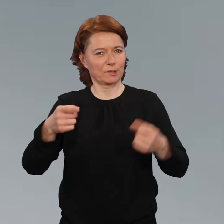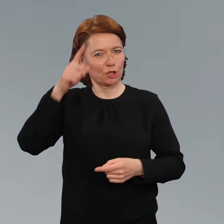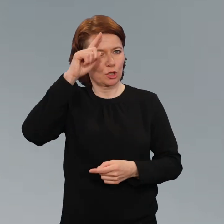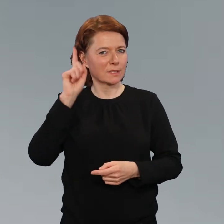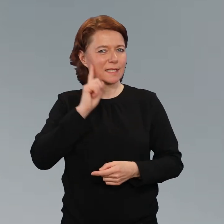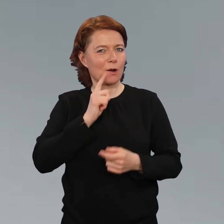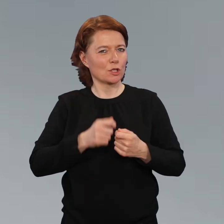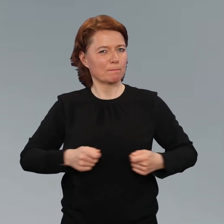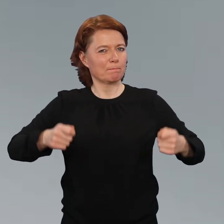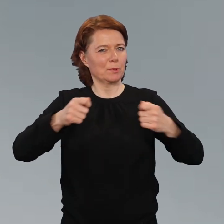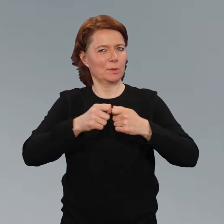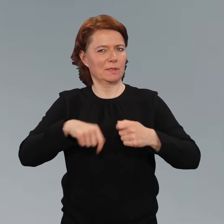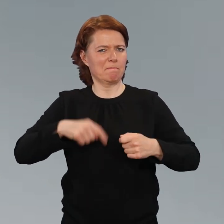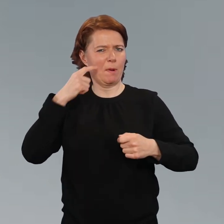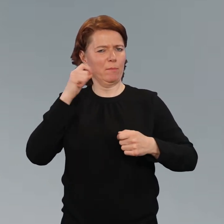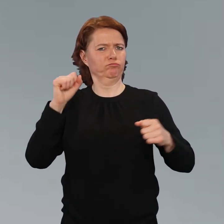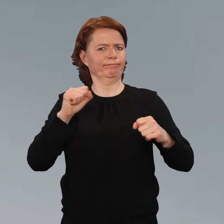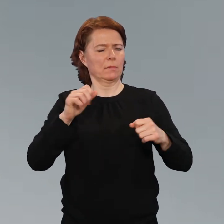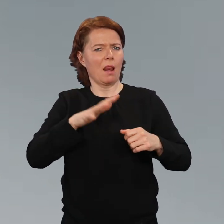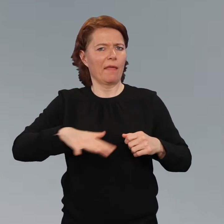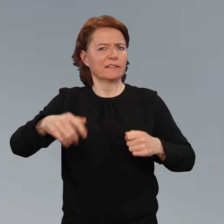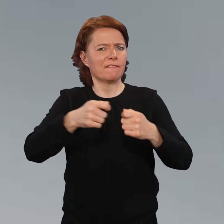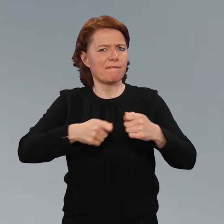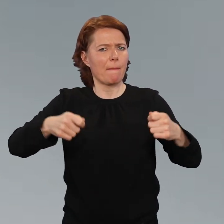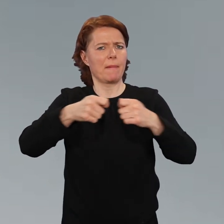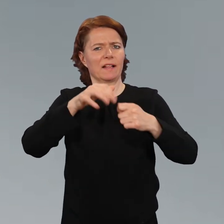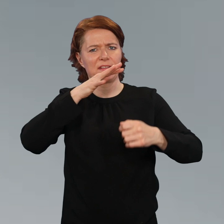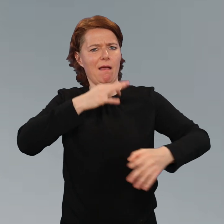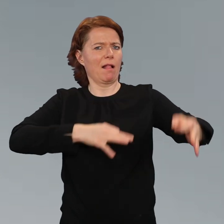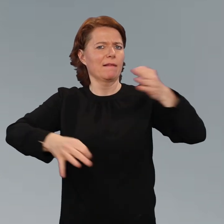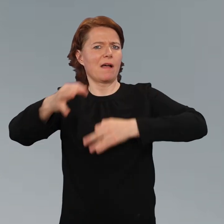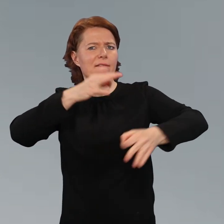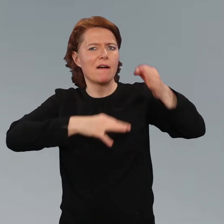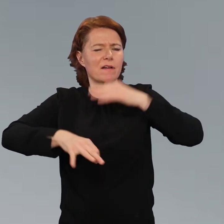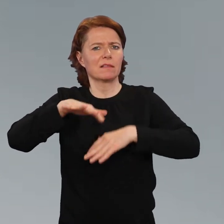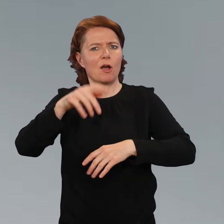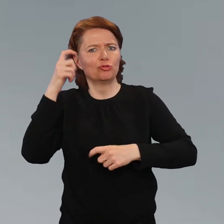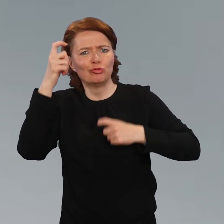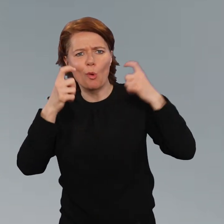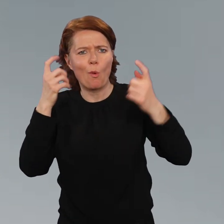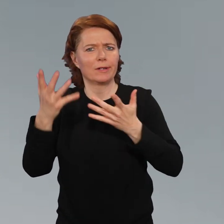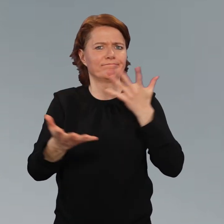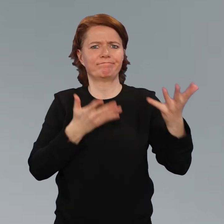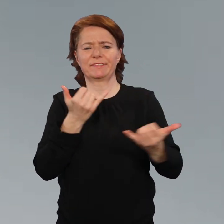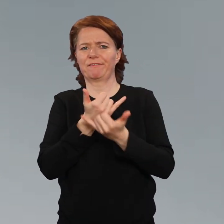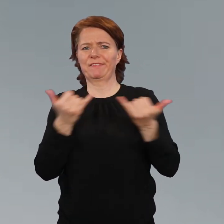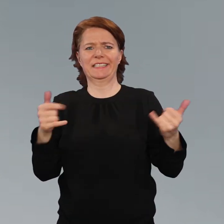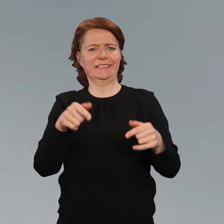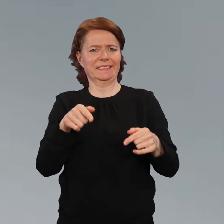Momentan erreichen uns beim Deutschen Gehörlosen-Bund von mehreren Landesverbänden besorgte Anfragen,